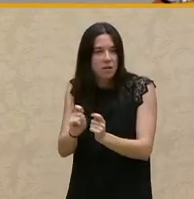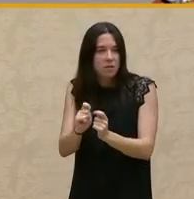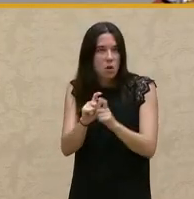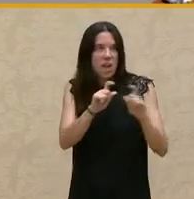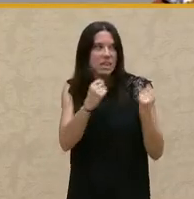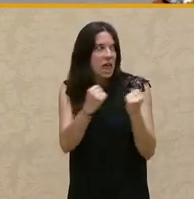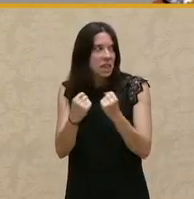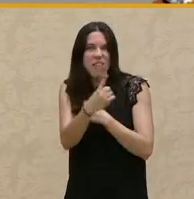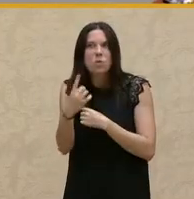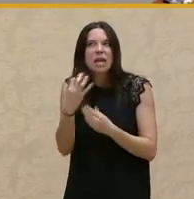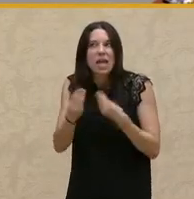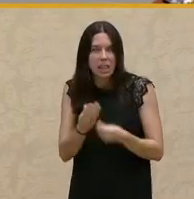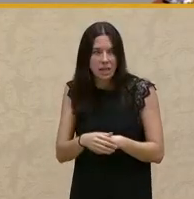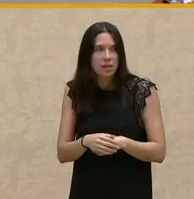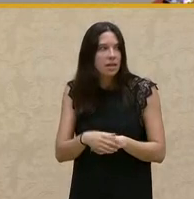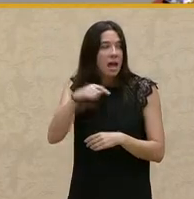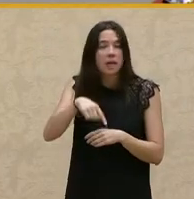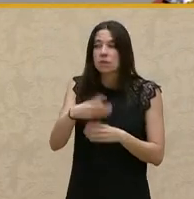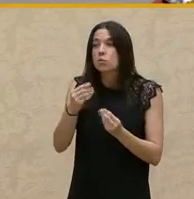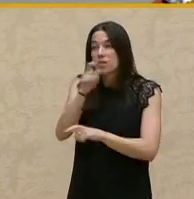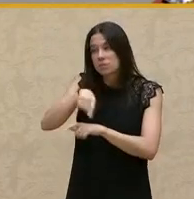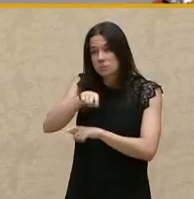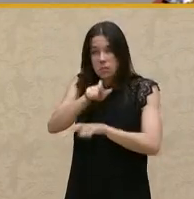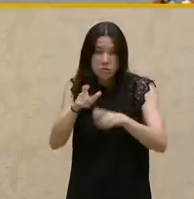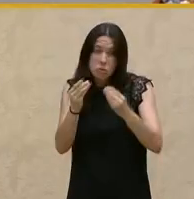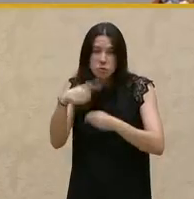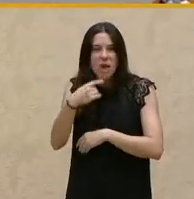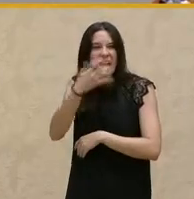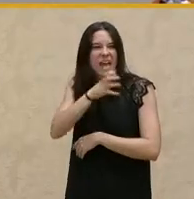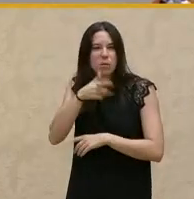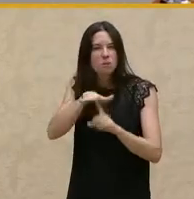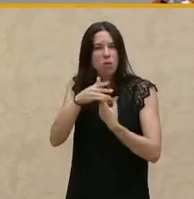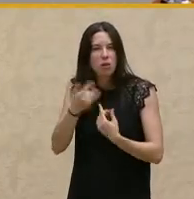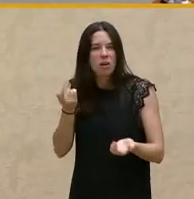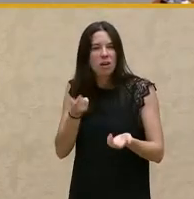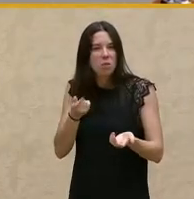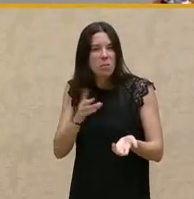Aquí, muchos, os habéis quejado de esa situación de penuria que existe.